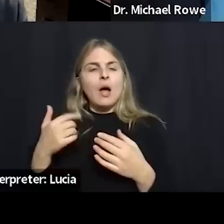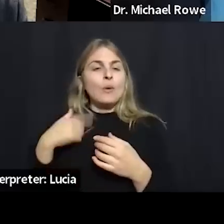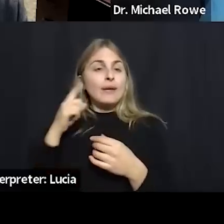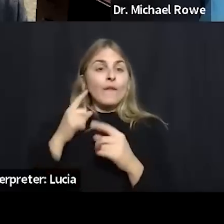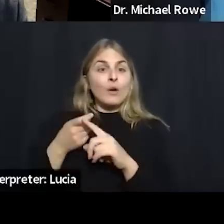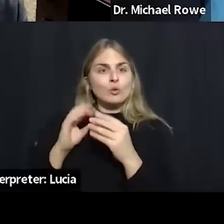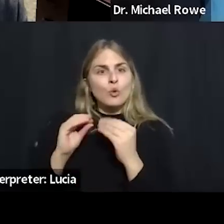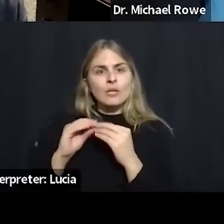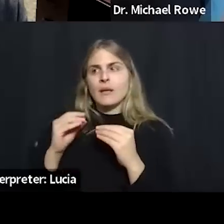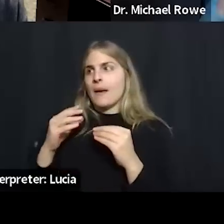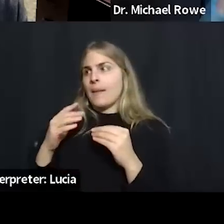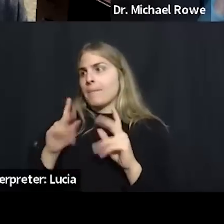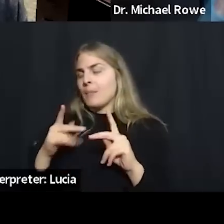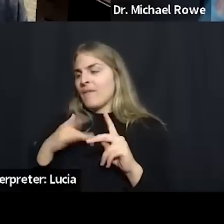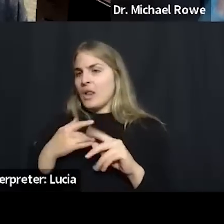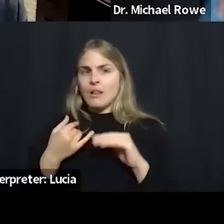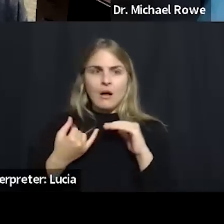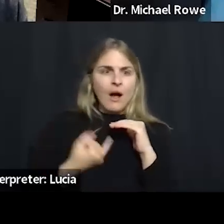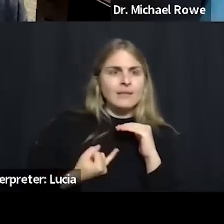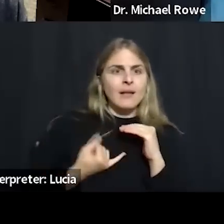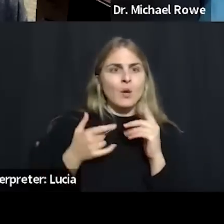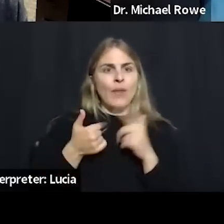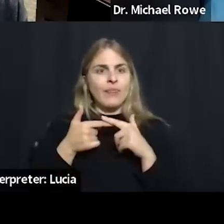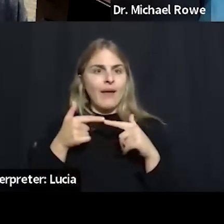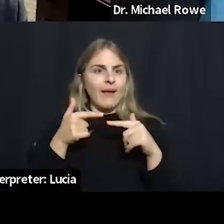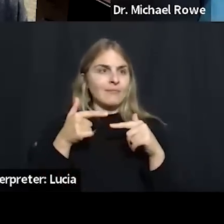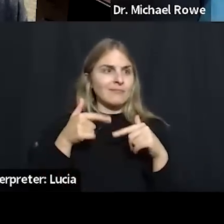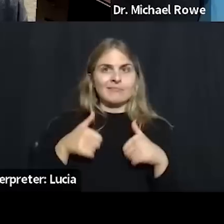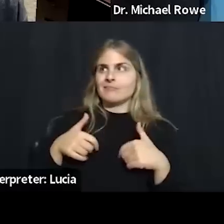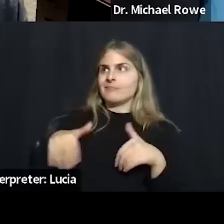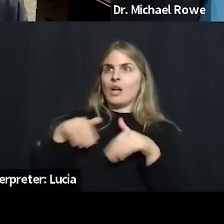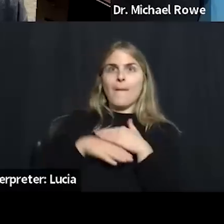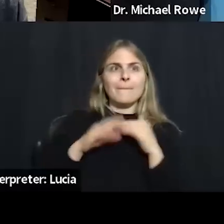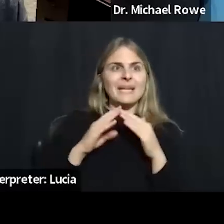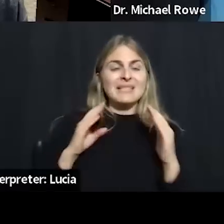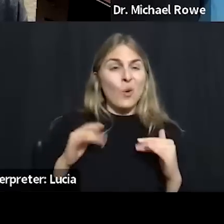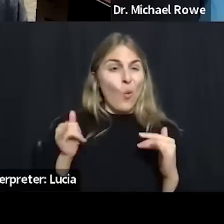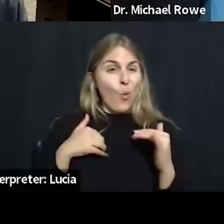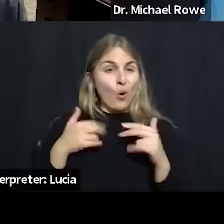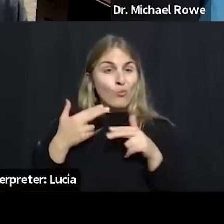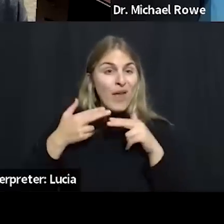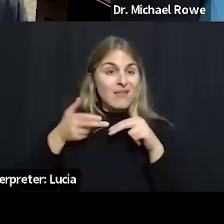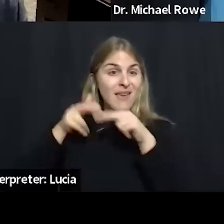que las personas se sienten aisladas cuando viven adentro o hasta aumentan de peso porque de repente tienen acceso a la comida.